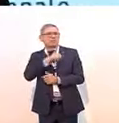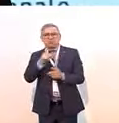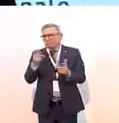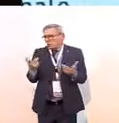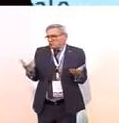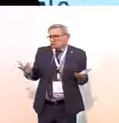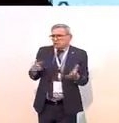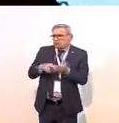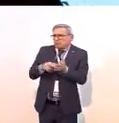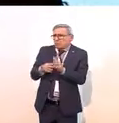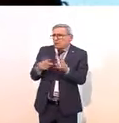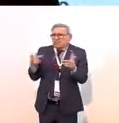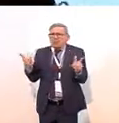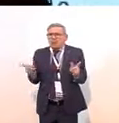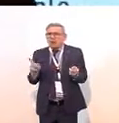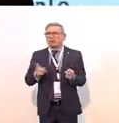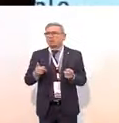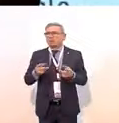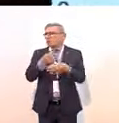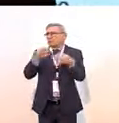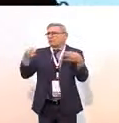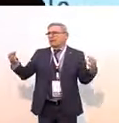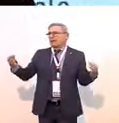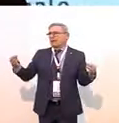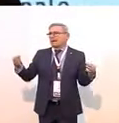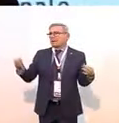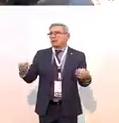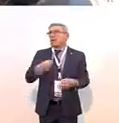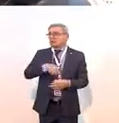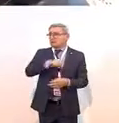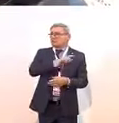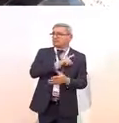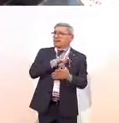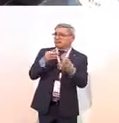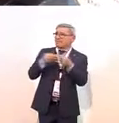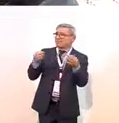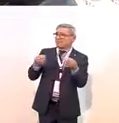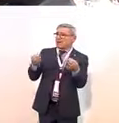Ma che problemi abbiamo, dov’è il problema? La Spagna sta facendo bene, a livello di Pil.